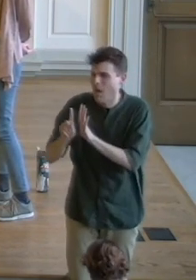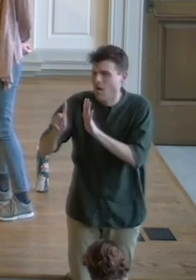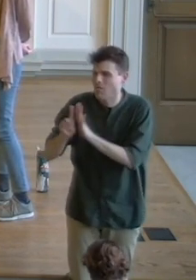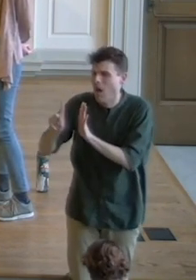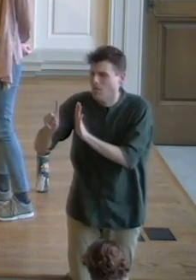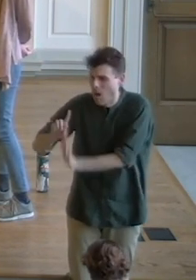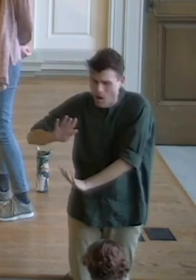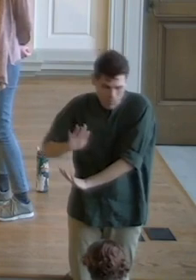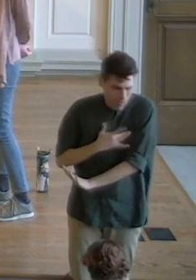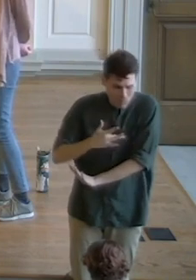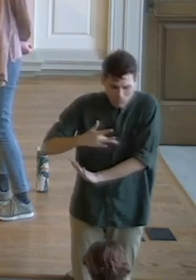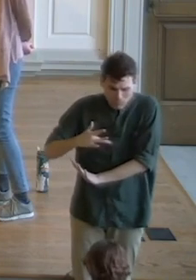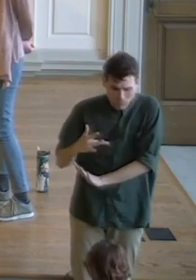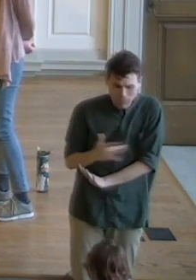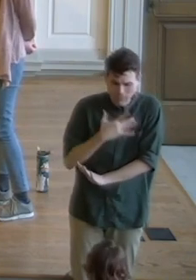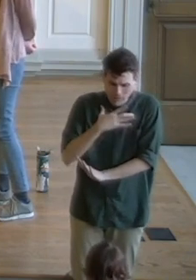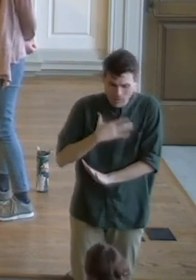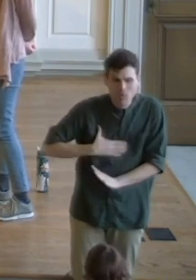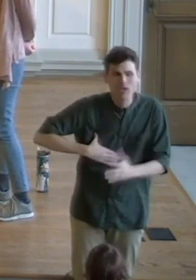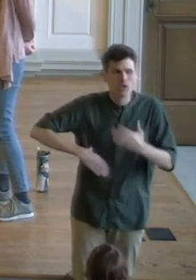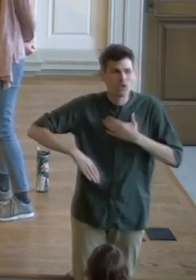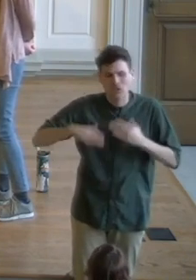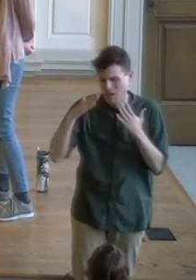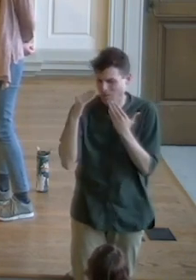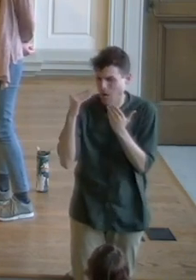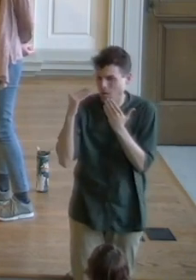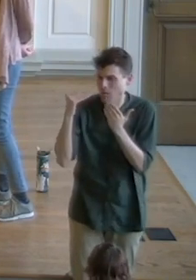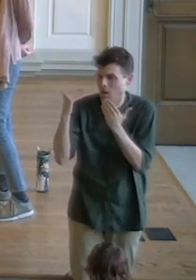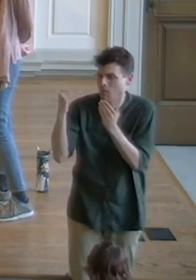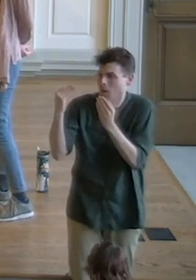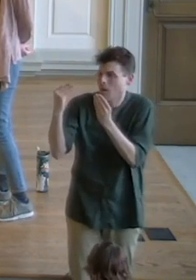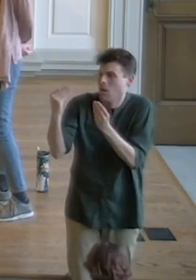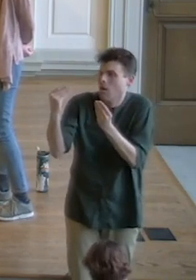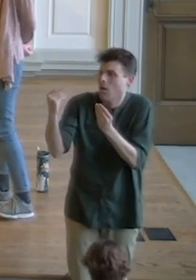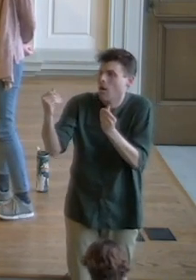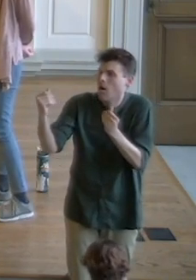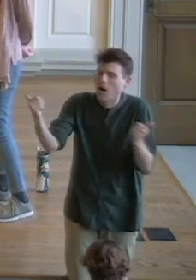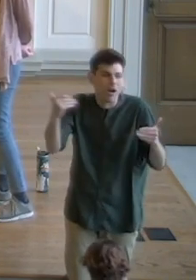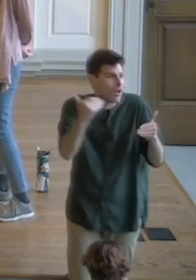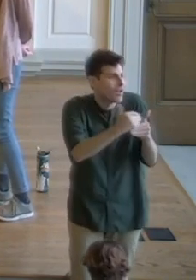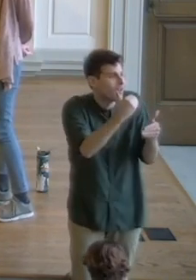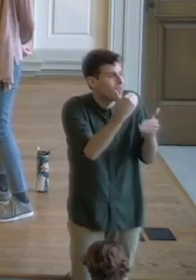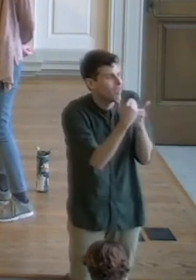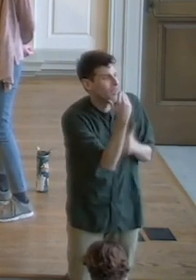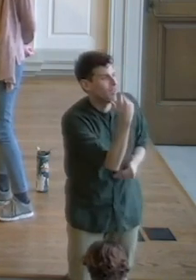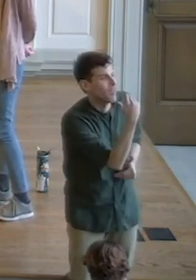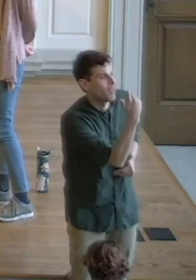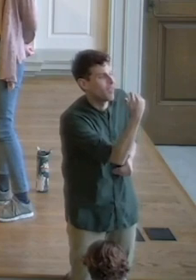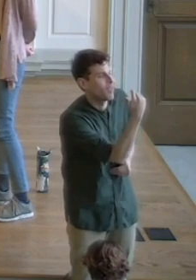Como despidiéndose Un peso en la ventana, una baliza